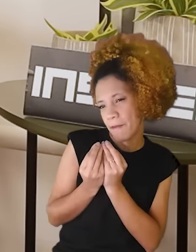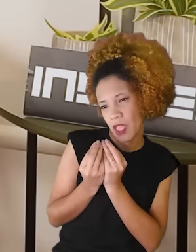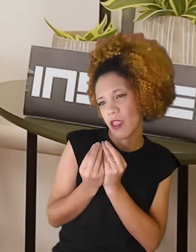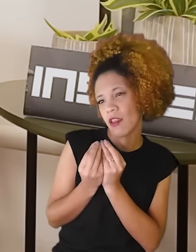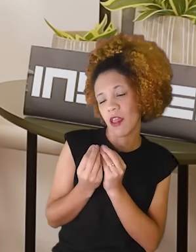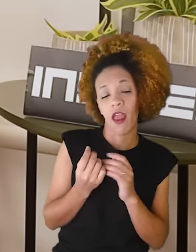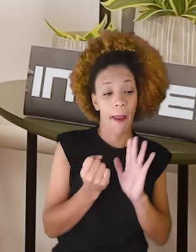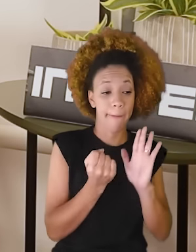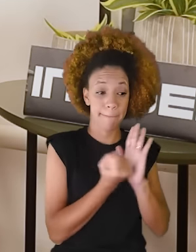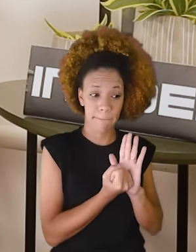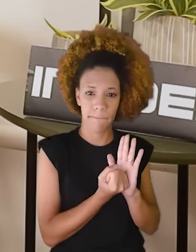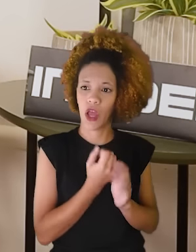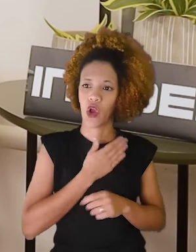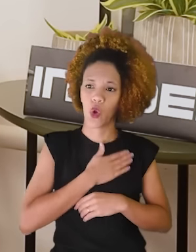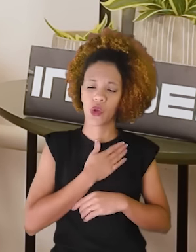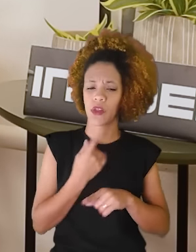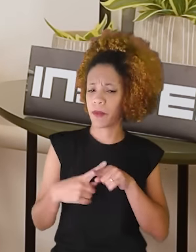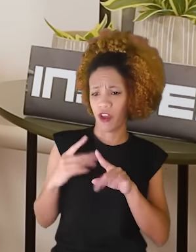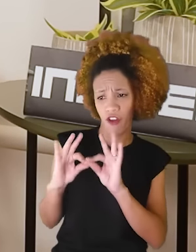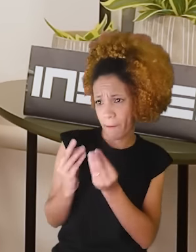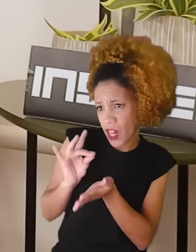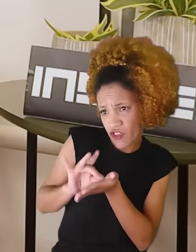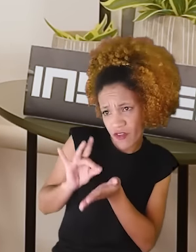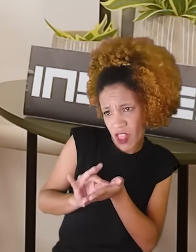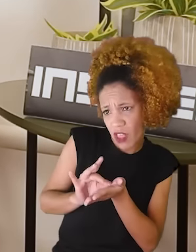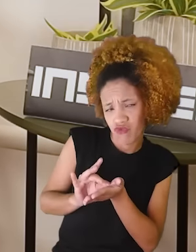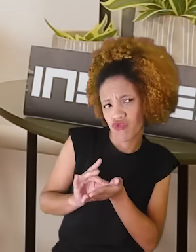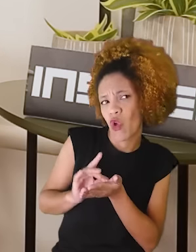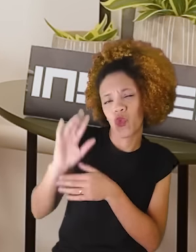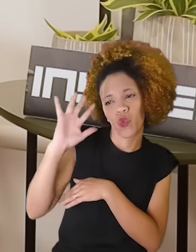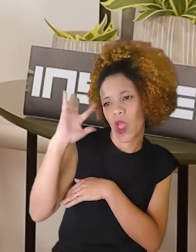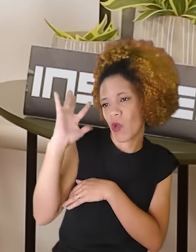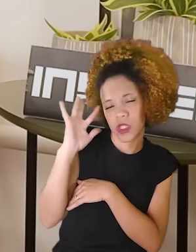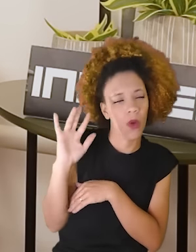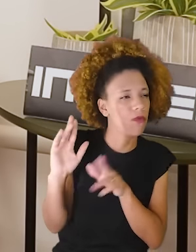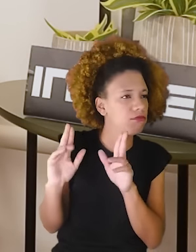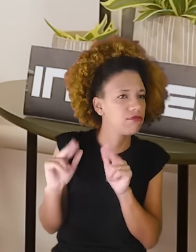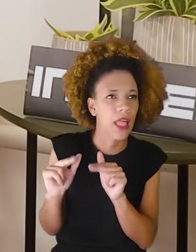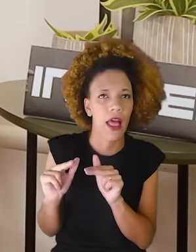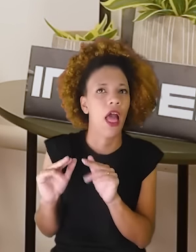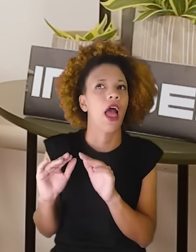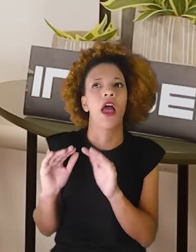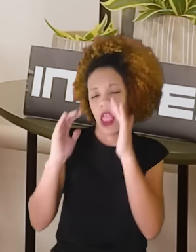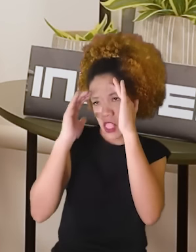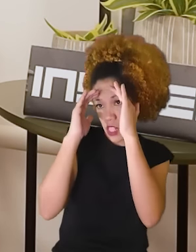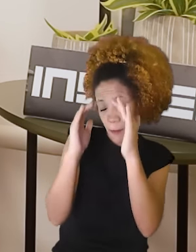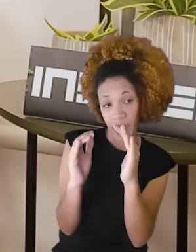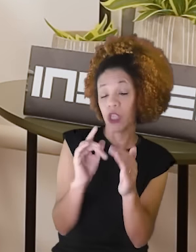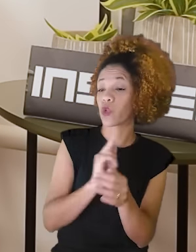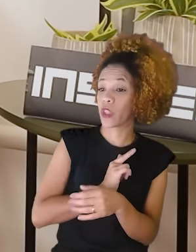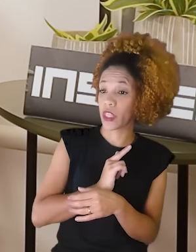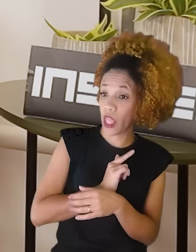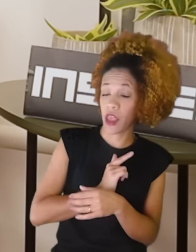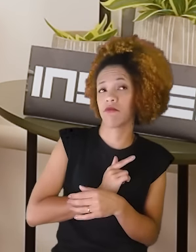gostam porque realmente é uma família real vivendo a vida real sem desrespeitar ninguém sem sem sem